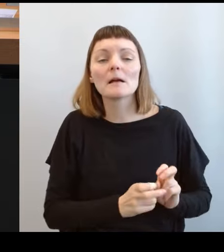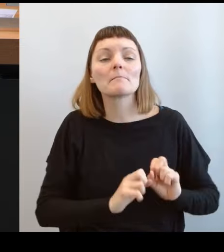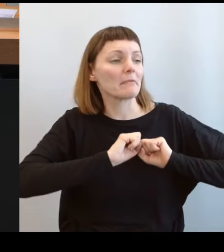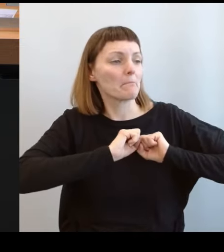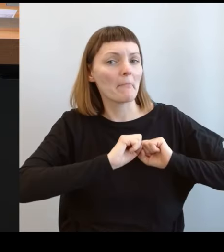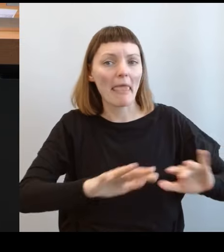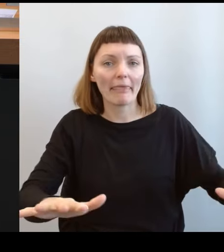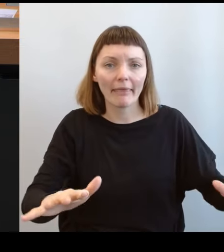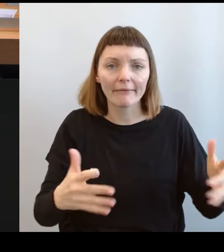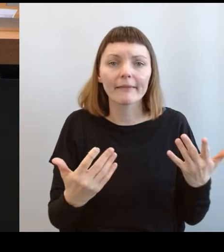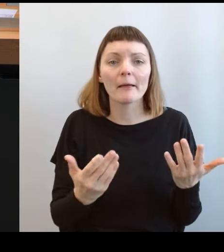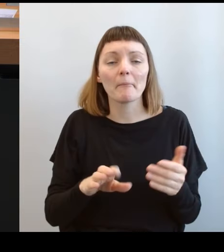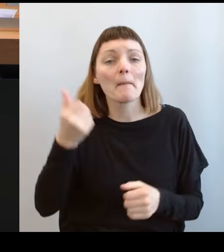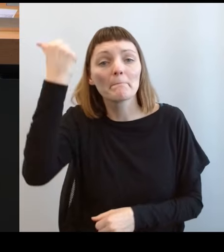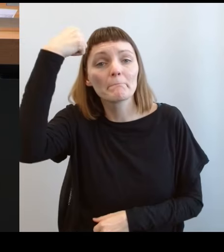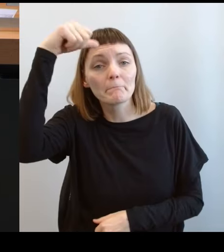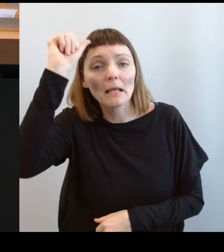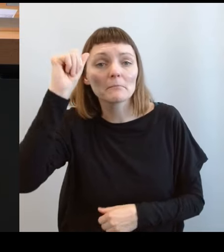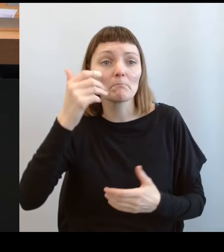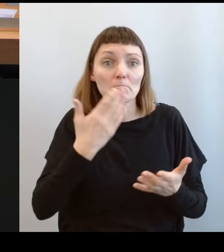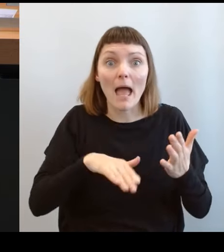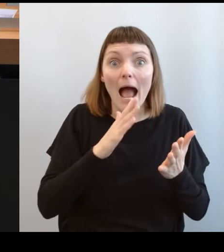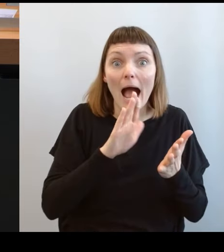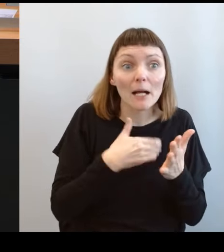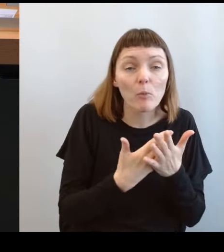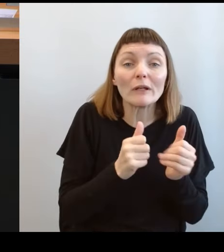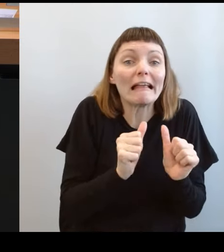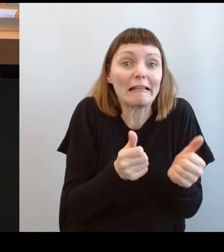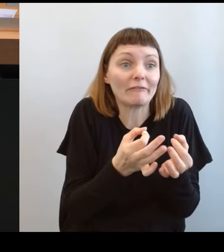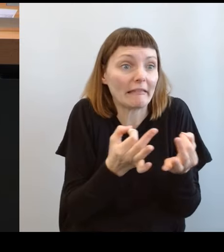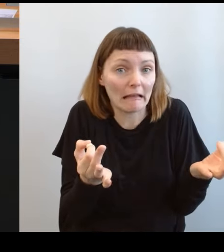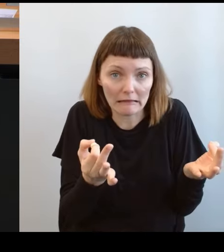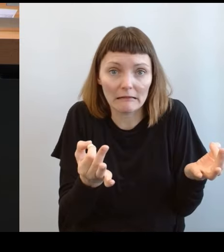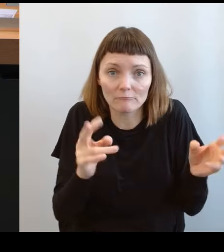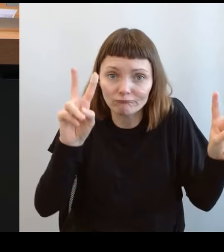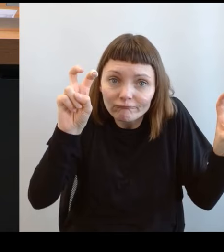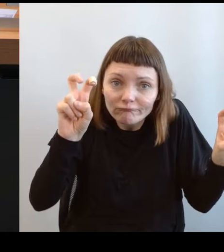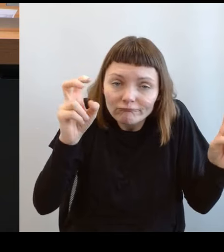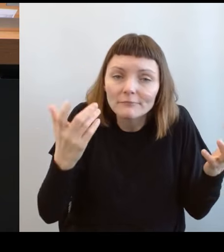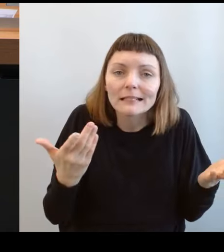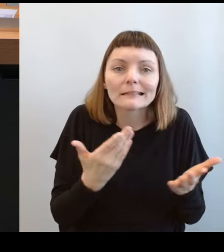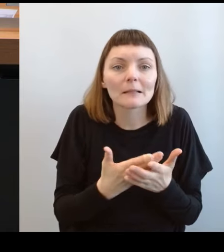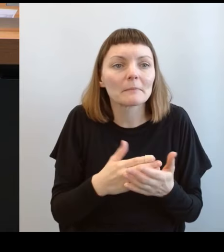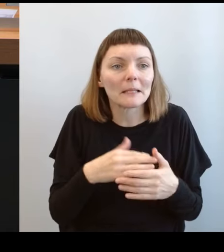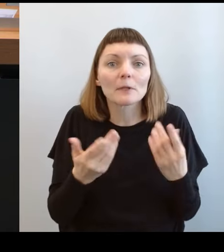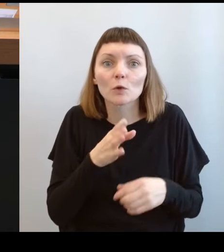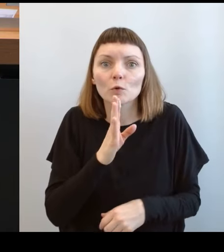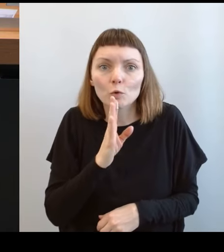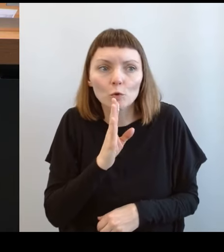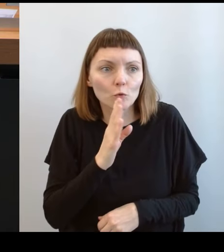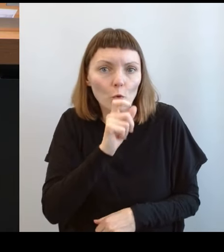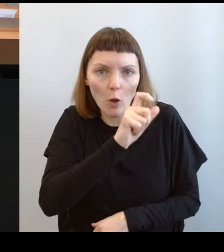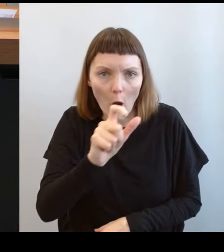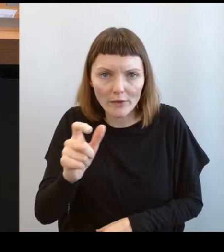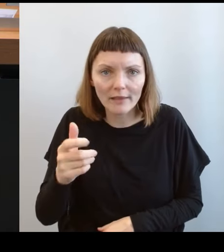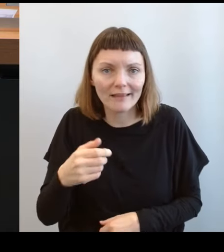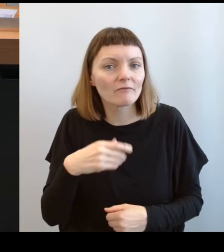Und es gab eine ausreichende Zahl an Menschen, die nicht rechnen konnten und Ihnen Ihre Stimme gaben. Pisa sei Dank